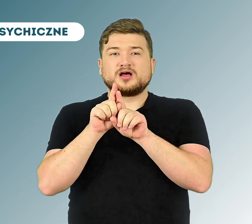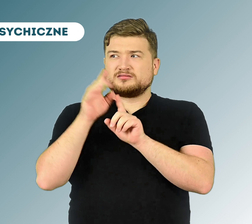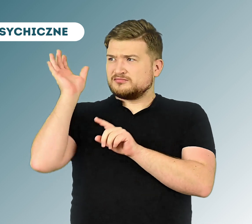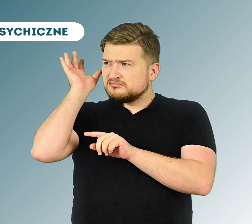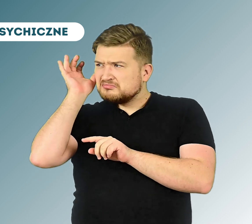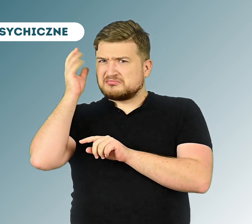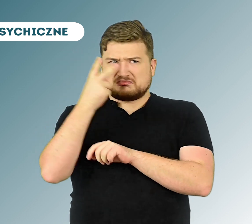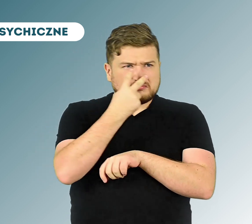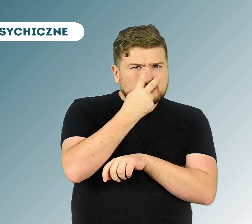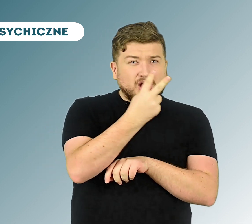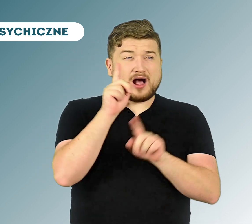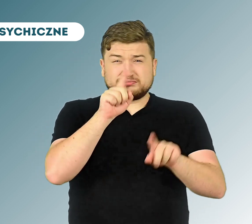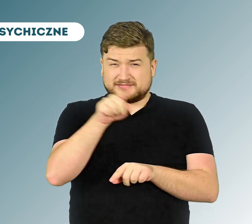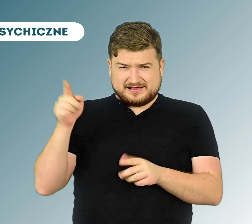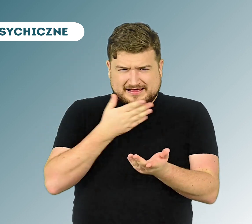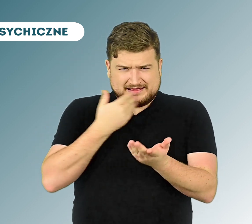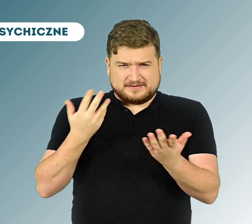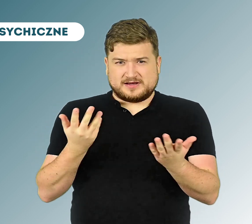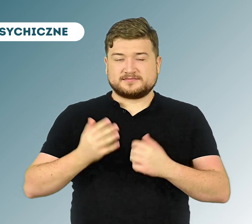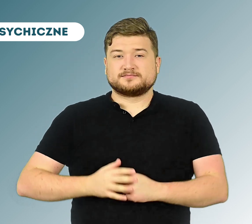omamy słuchowe lub wzrokowe.